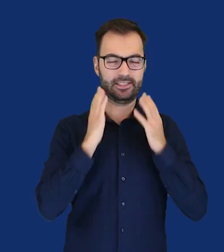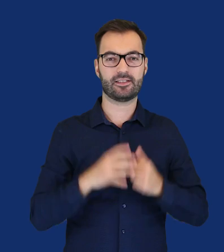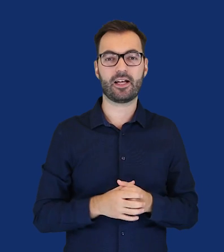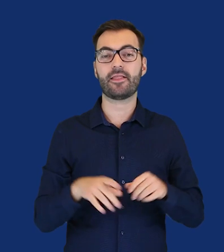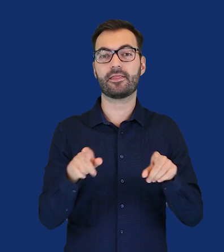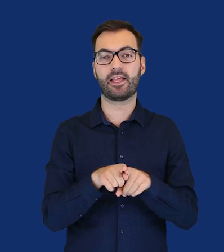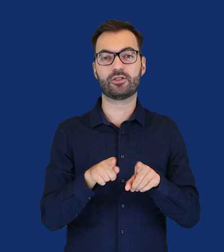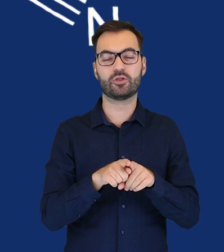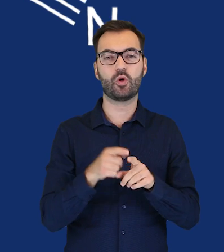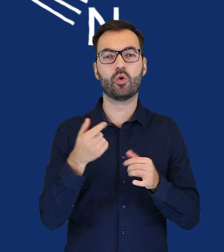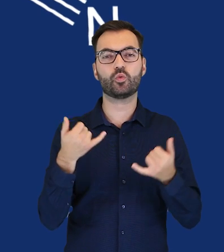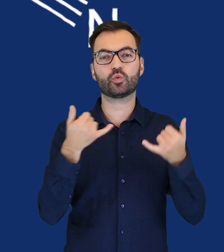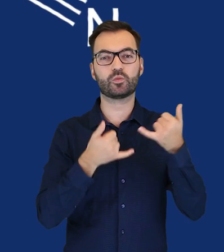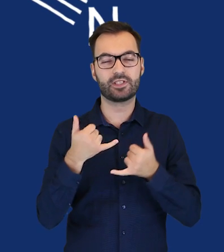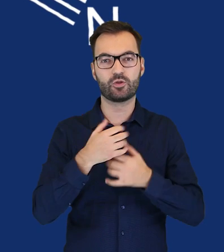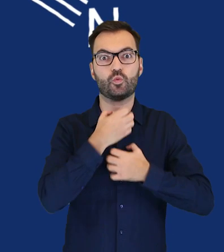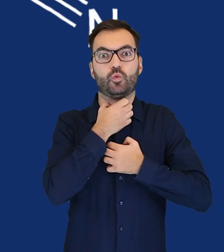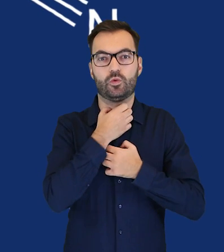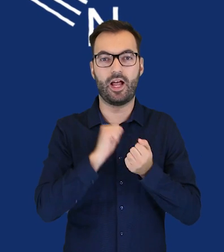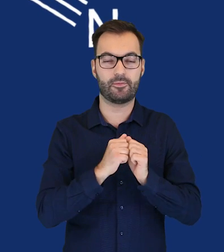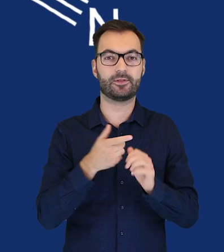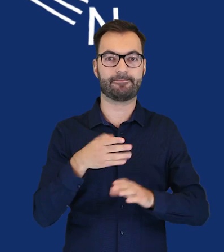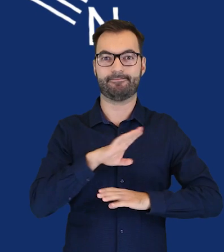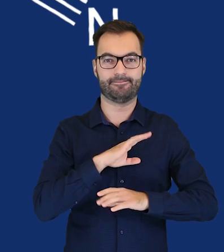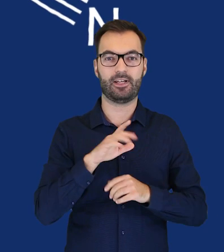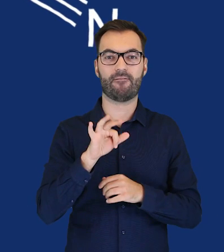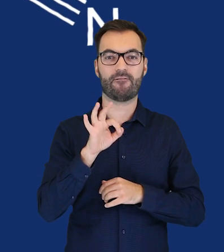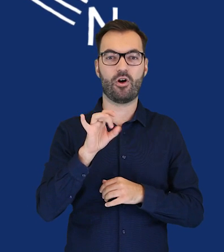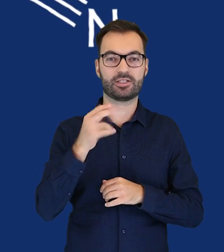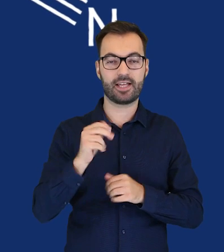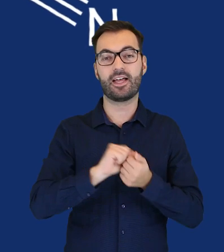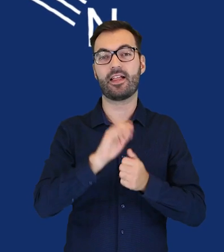a także substancje duszące lub zabijające, takie jak fosgen i tabun.